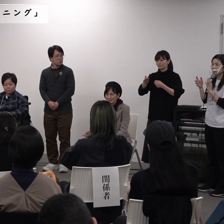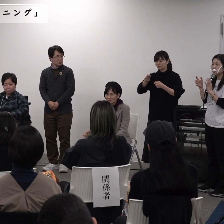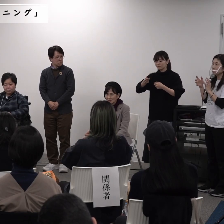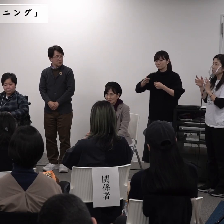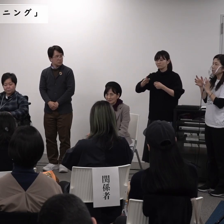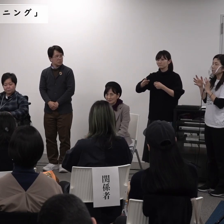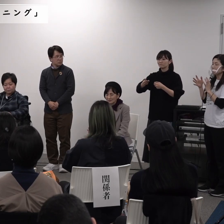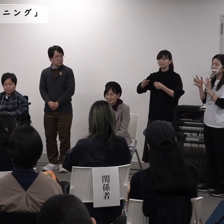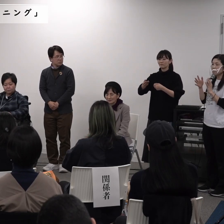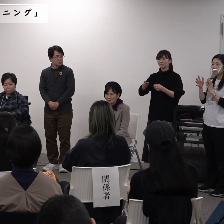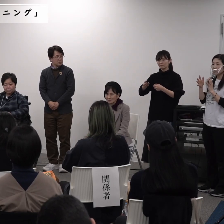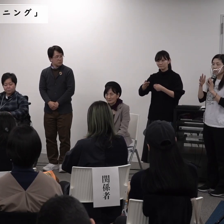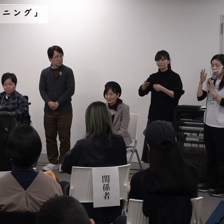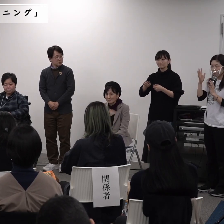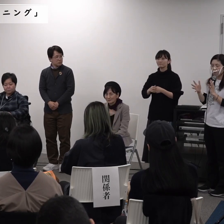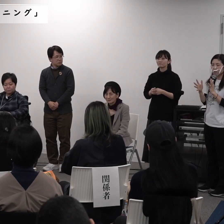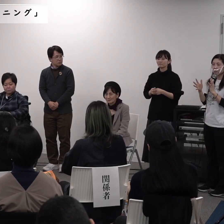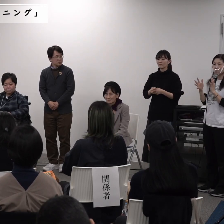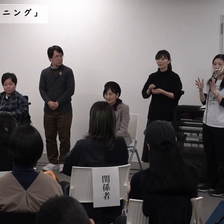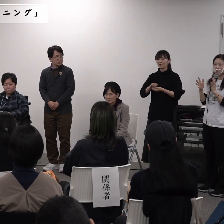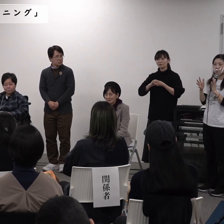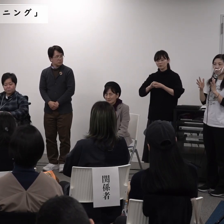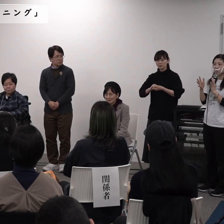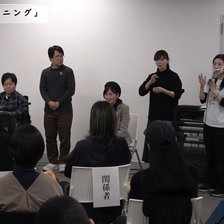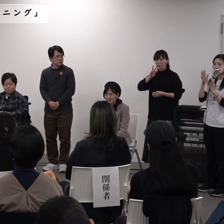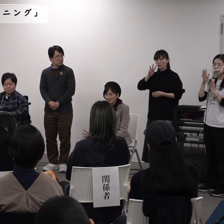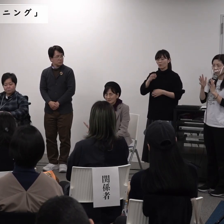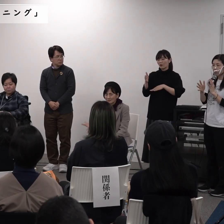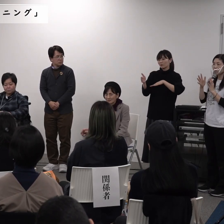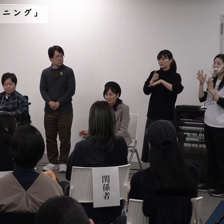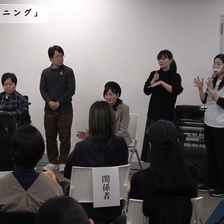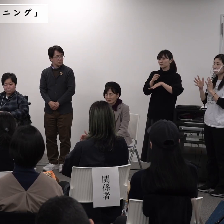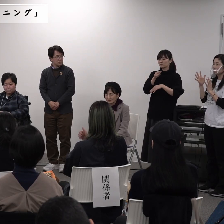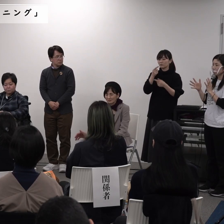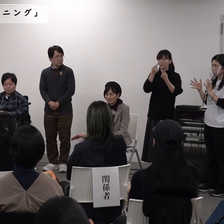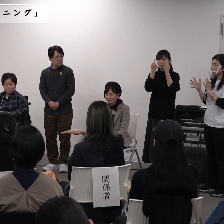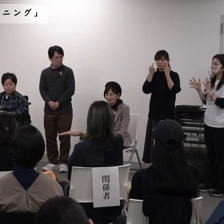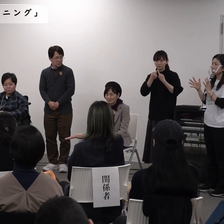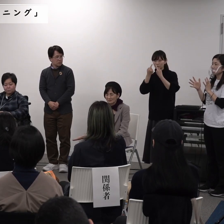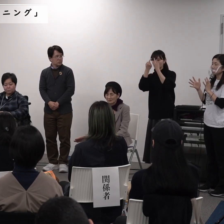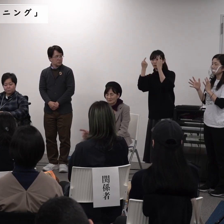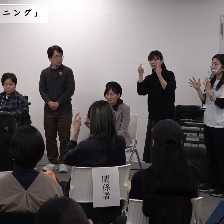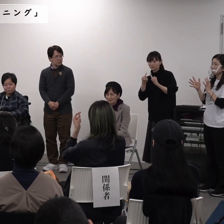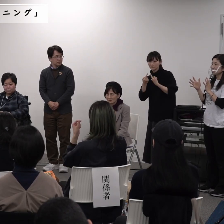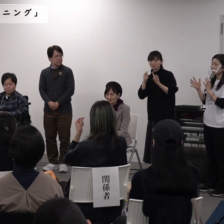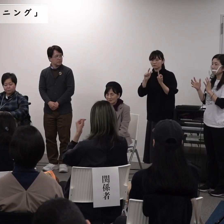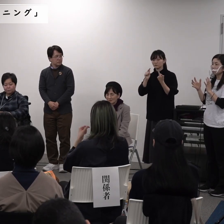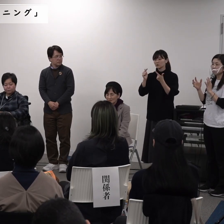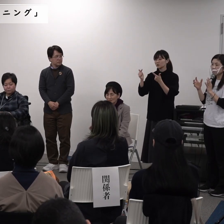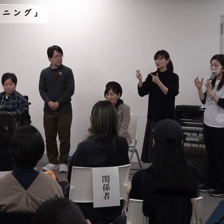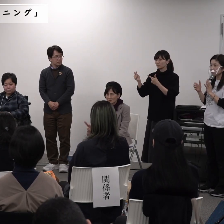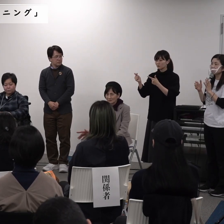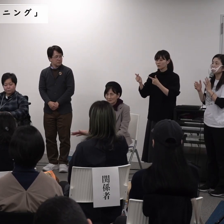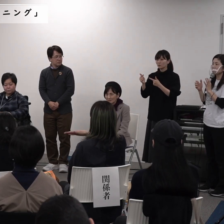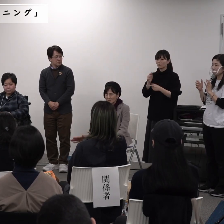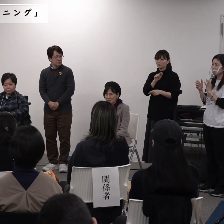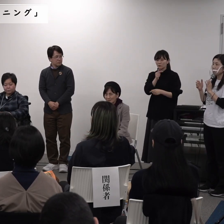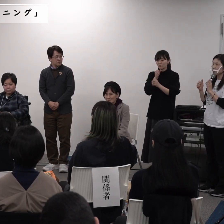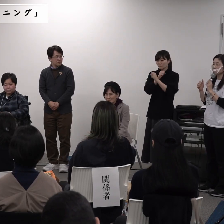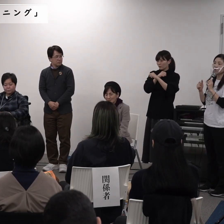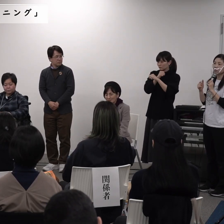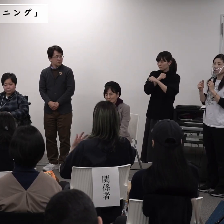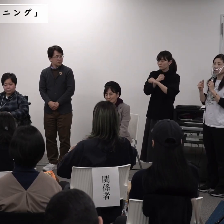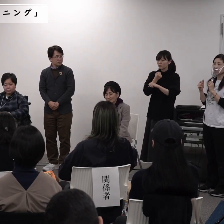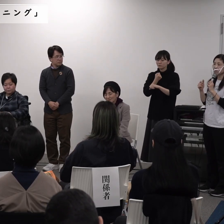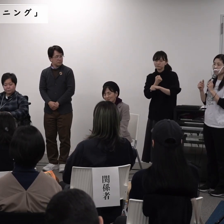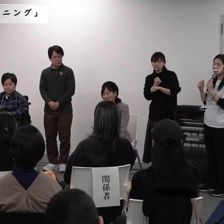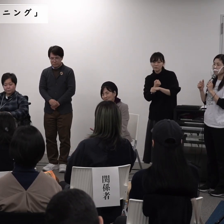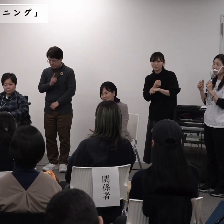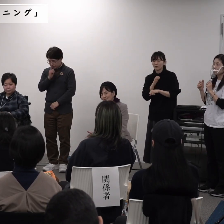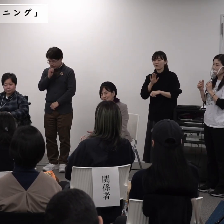実はきっとパラリンピアンの方々 ってそれぞれお1人お1人違う中でものすごい工夫と苦労されてるんだ なっていうのを